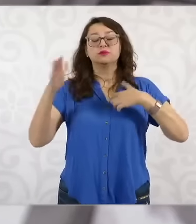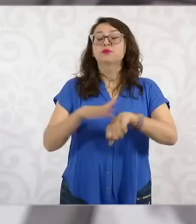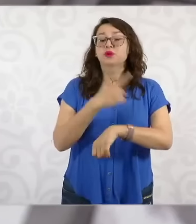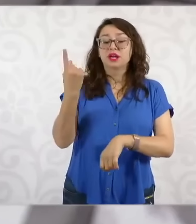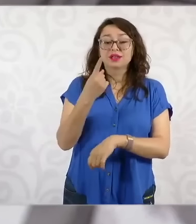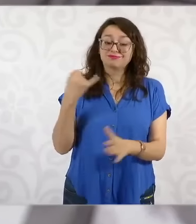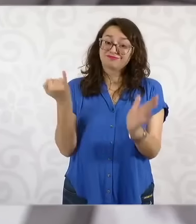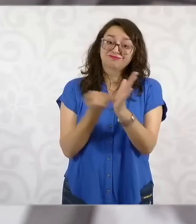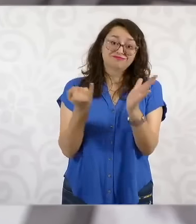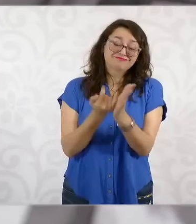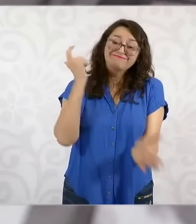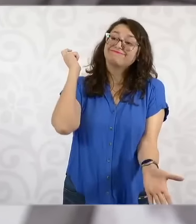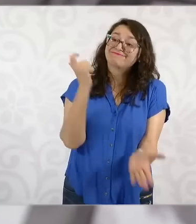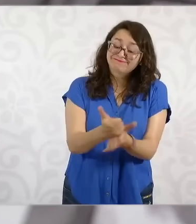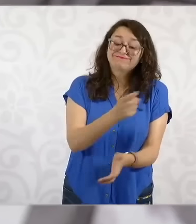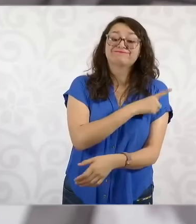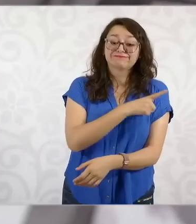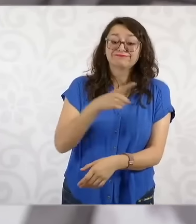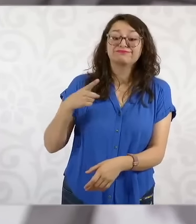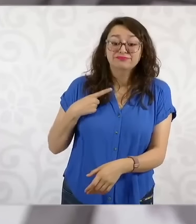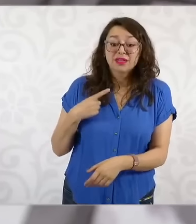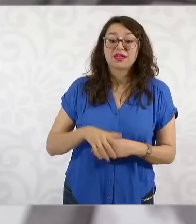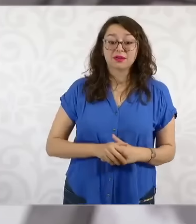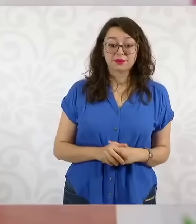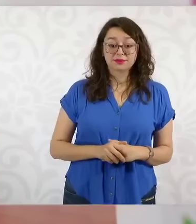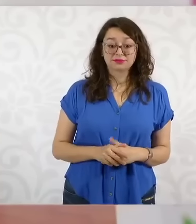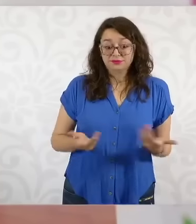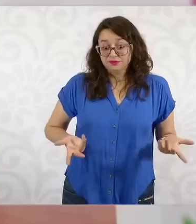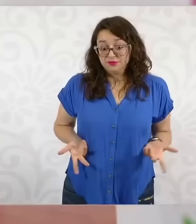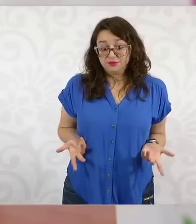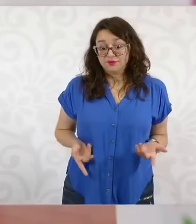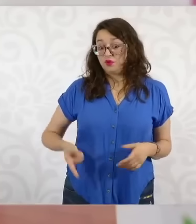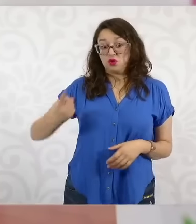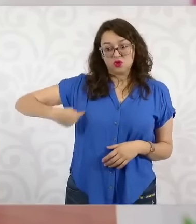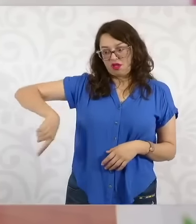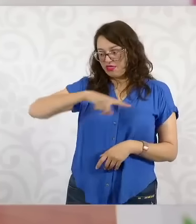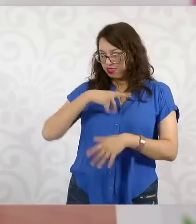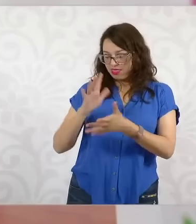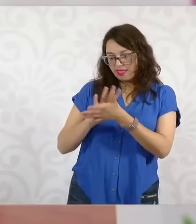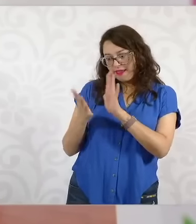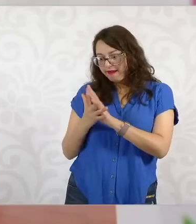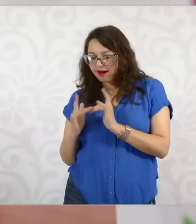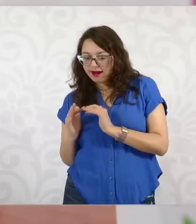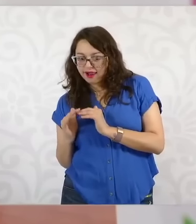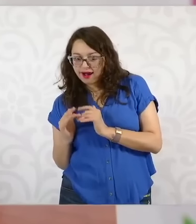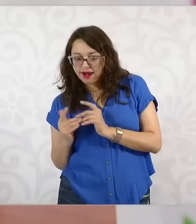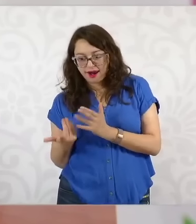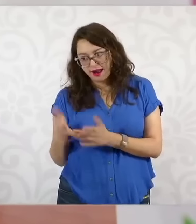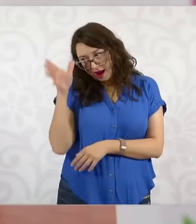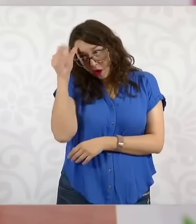pagar impuestos. Porque nosotros no llegamos a un acuerdo con él en lo oscurito de decir, "A ver,